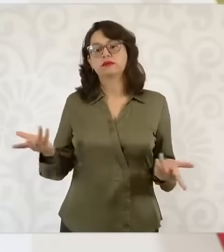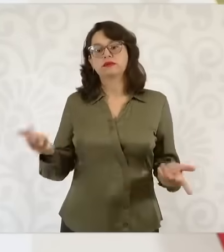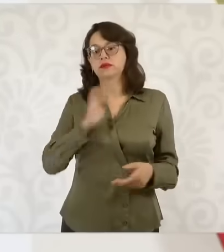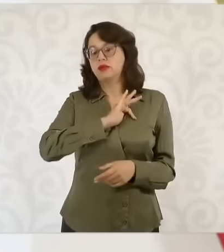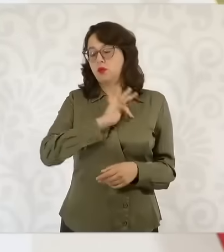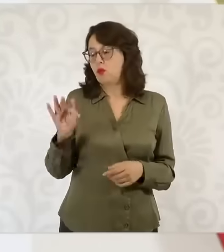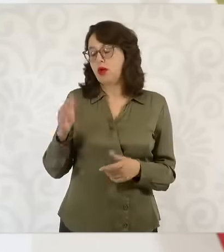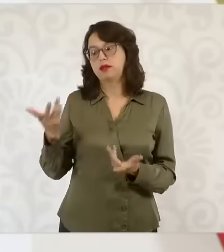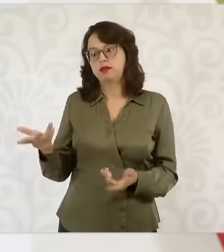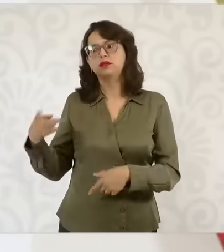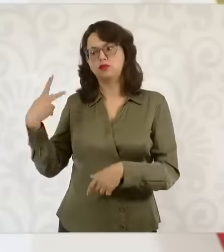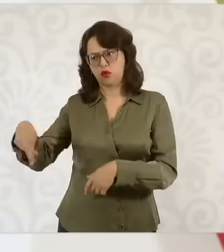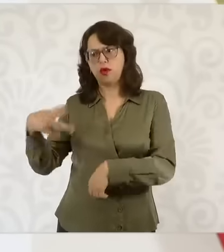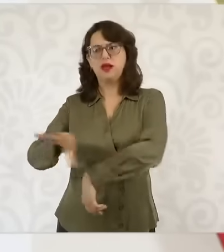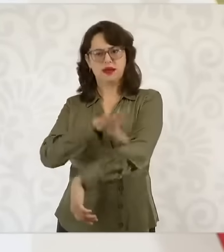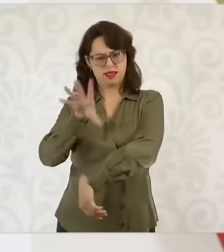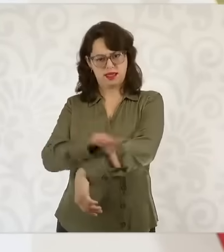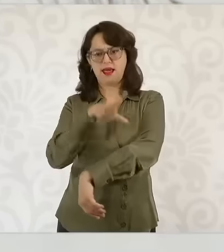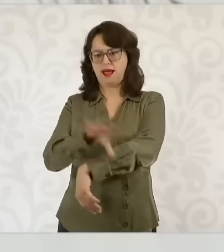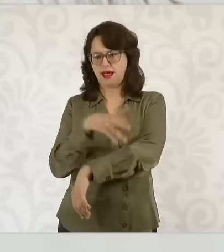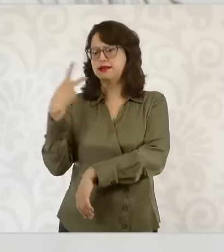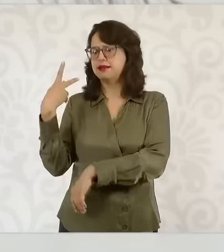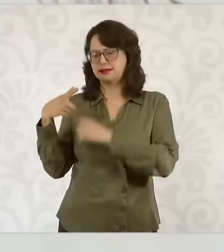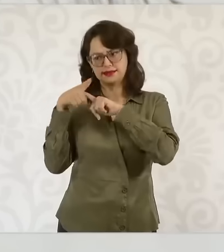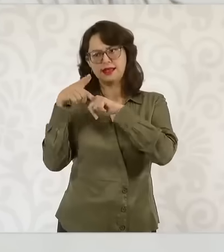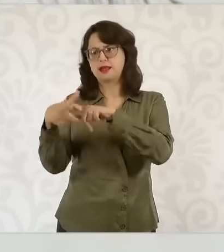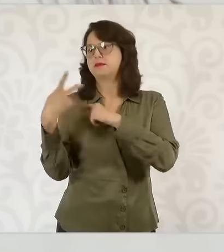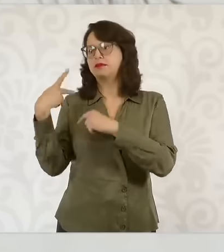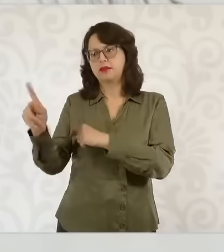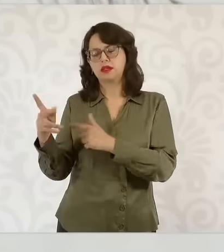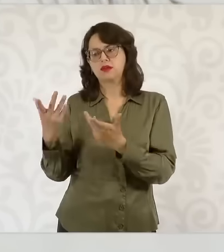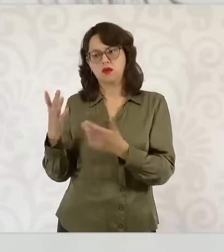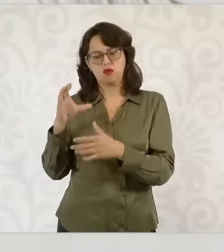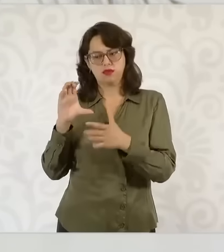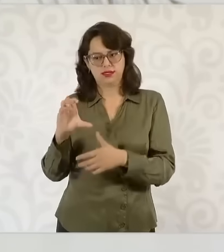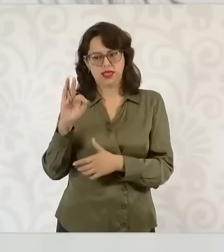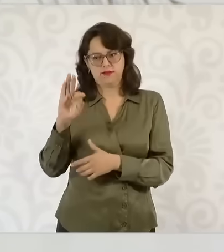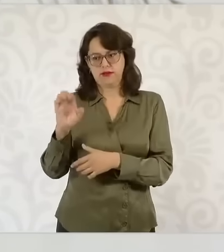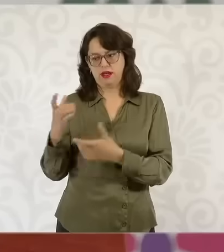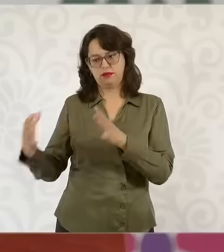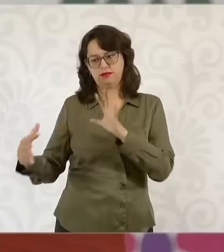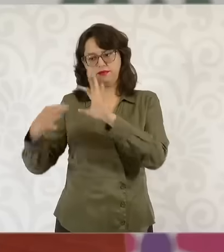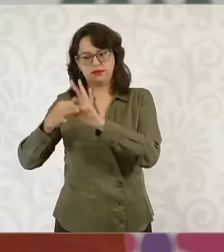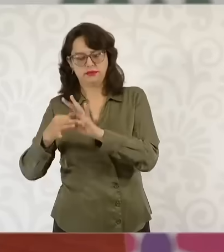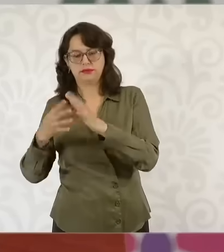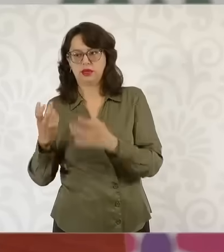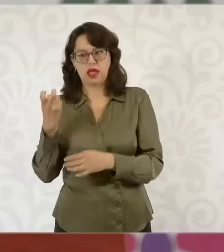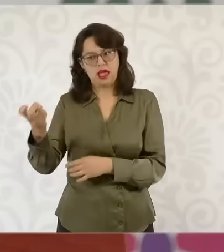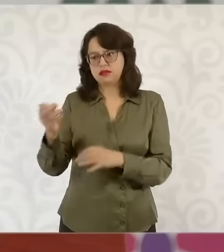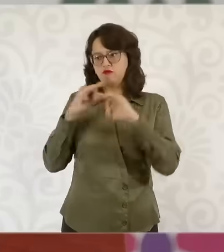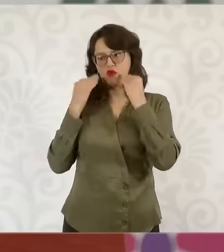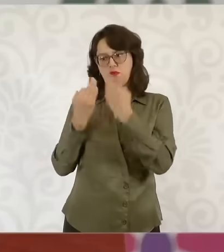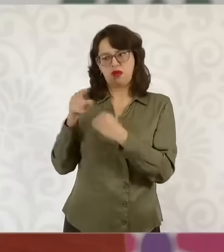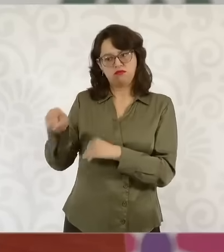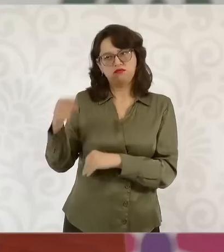pero las sociedades de autoabasto no son legales. ¿Qué pasó con Iberdrola? Una gran